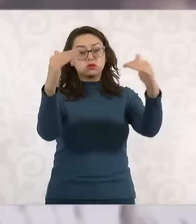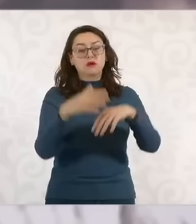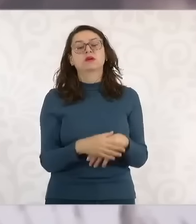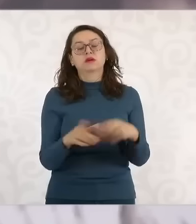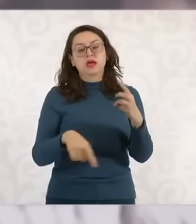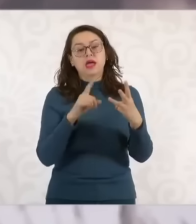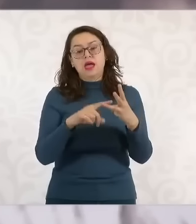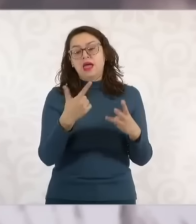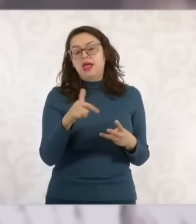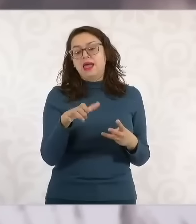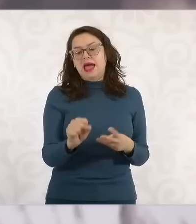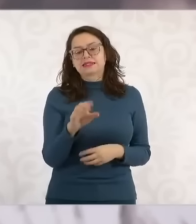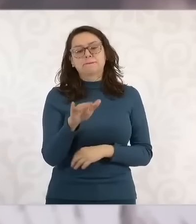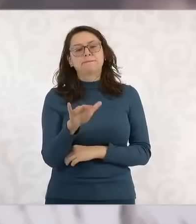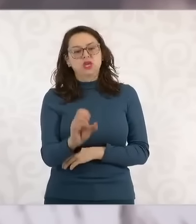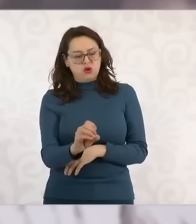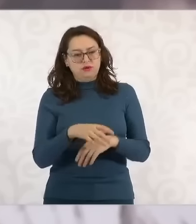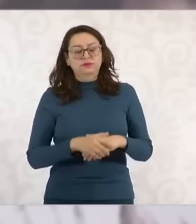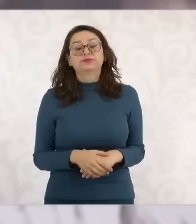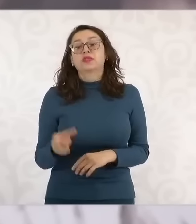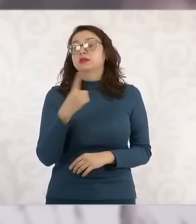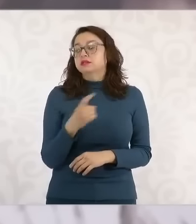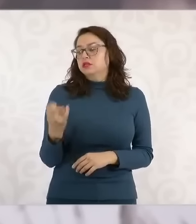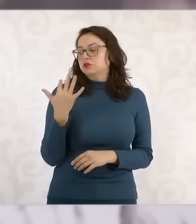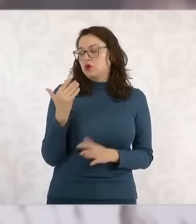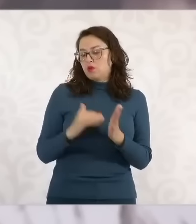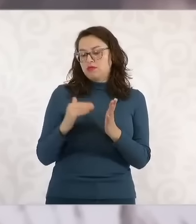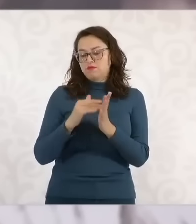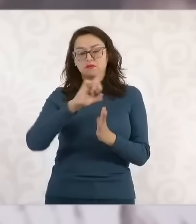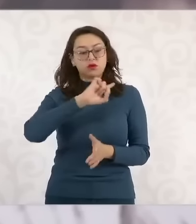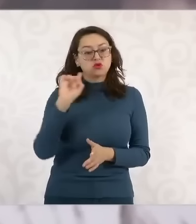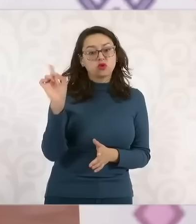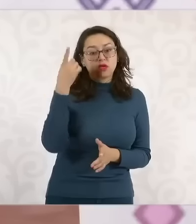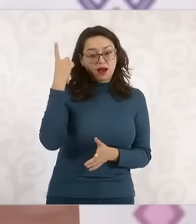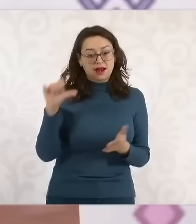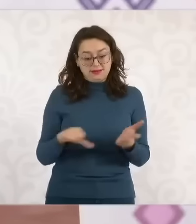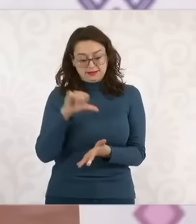también. 150 millones de dólares en la zona centro del país, eh principalmente en los estados de